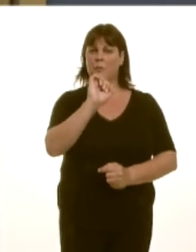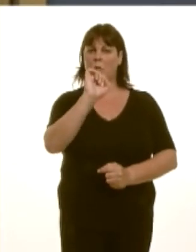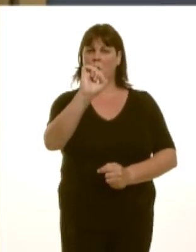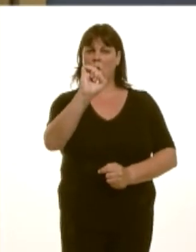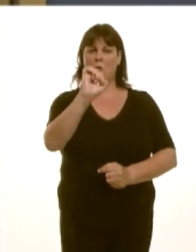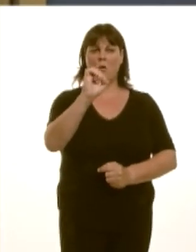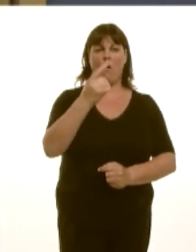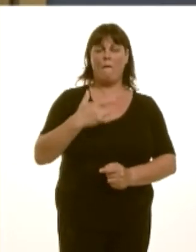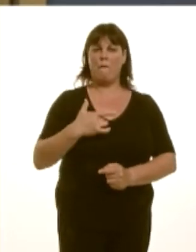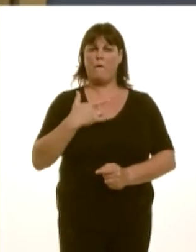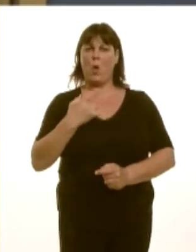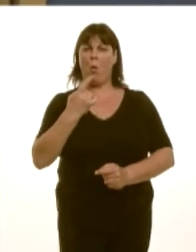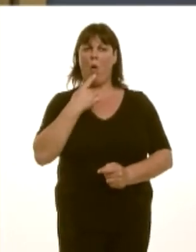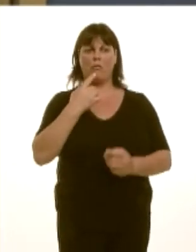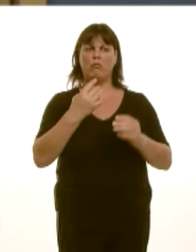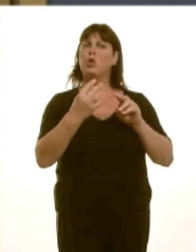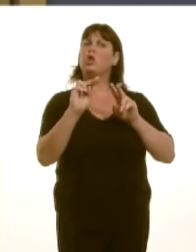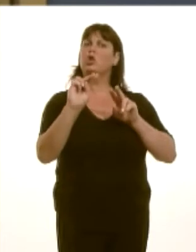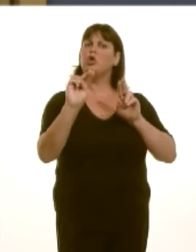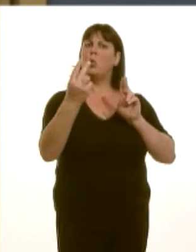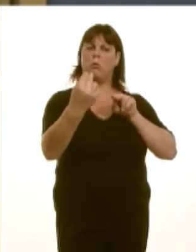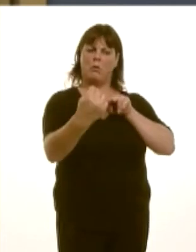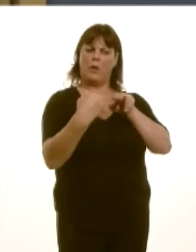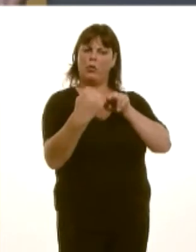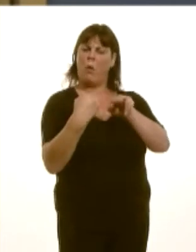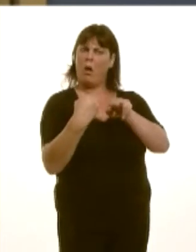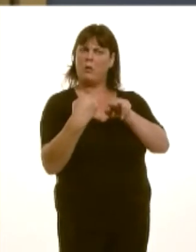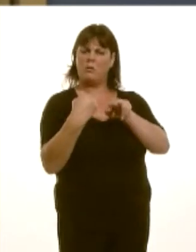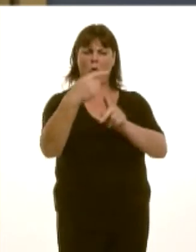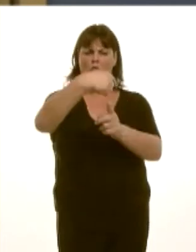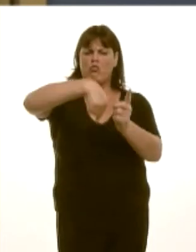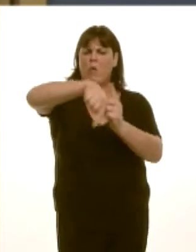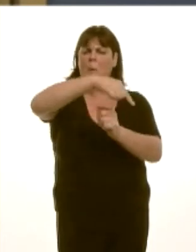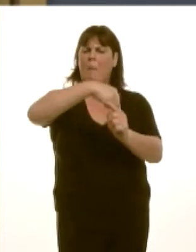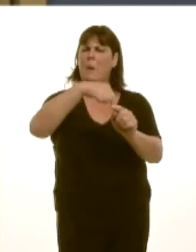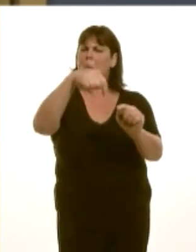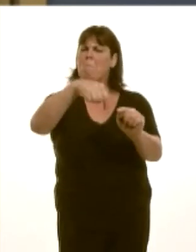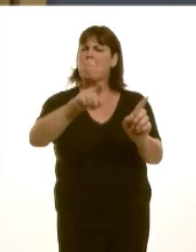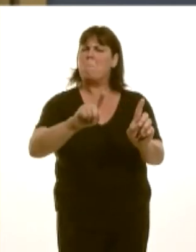Mae cwestiynau wedi codi ynglyn â’r mynediad i’r heol newydd yr oeddech yn sôn amdani,